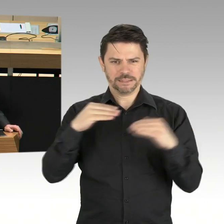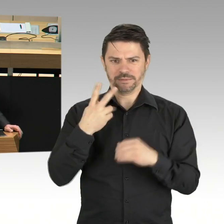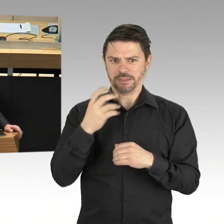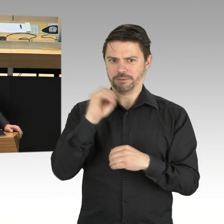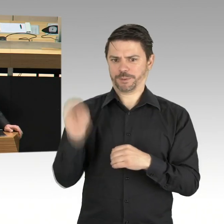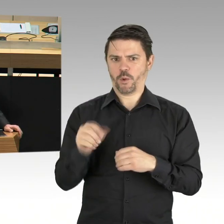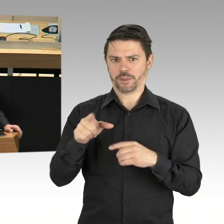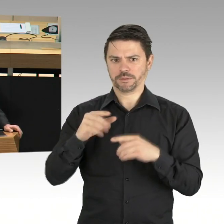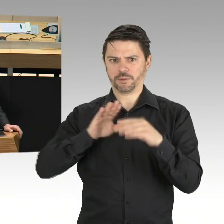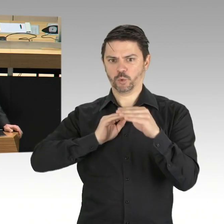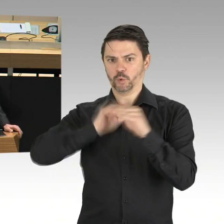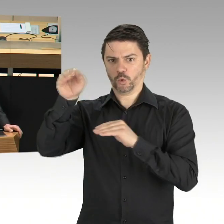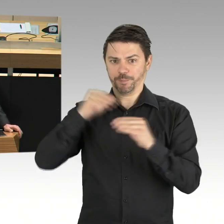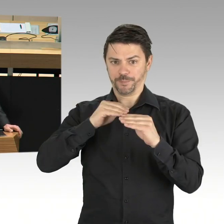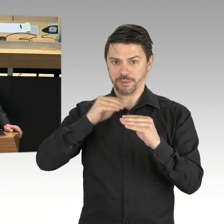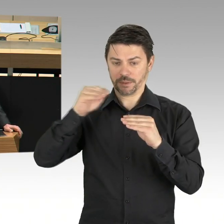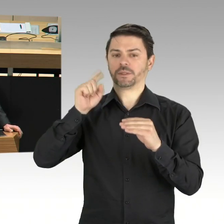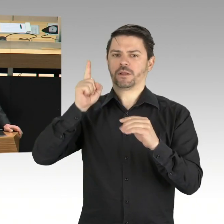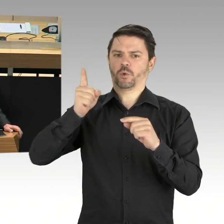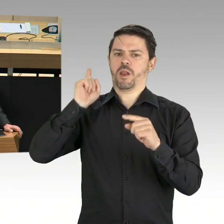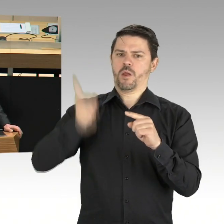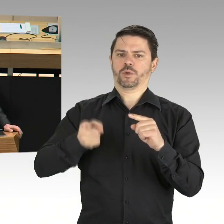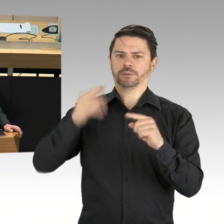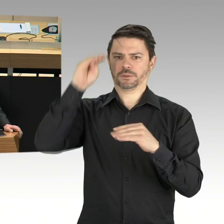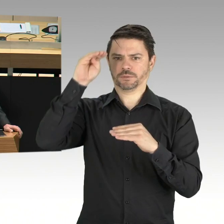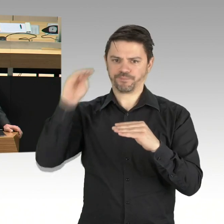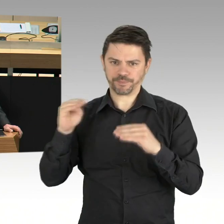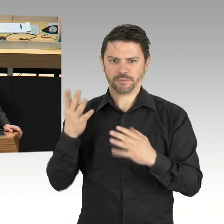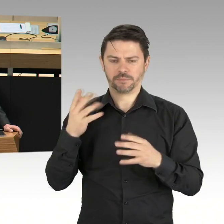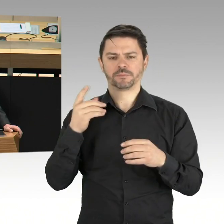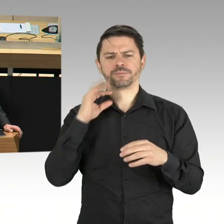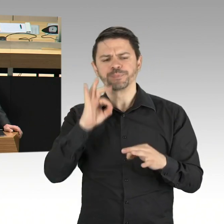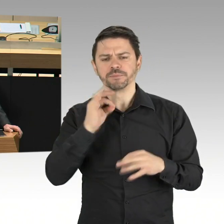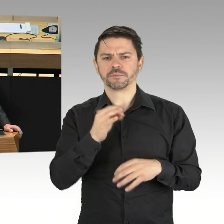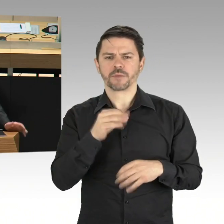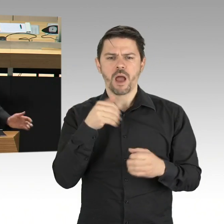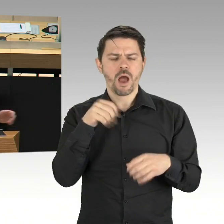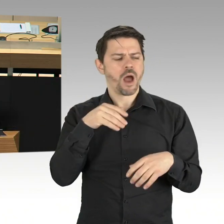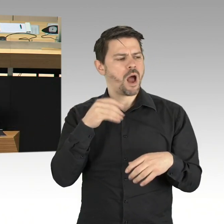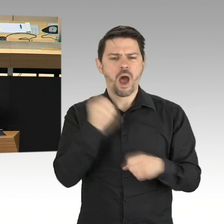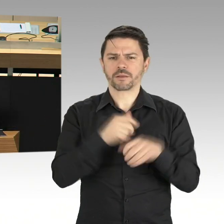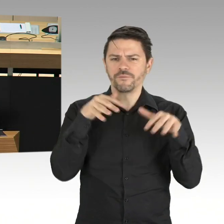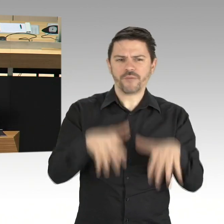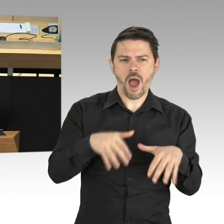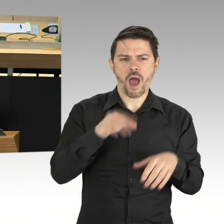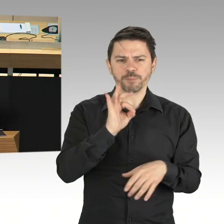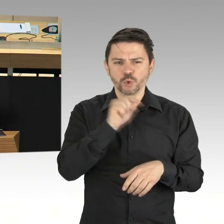wirtschaftliche Schwierigkeiten auftreten. Aber dafür haben wir die Härtefallregelung. Und ich sage an dieser Stelle auch,